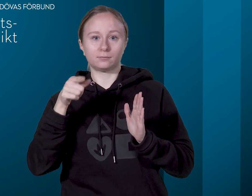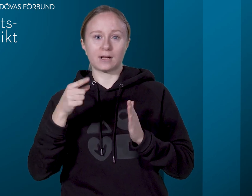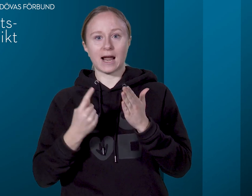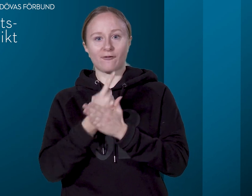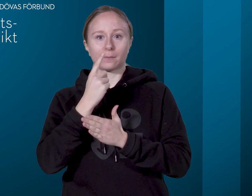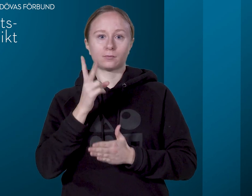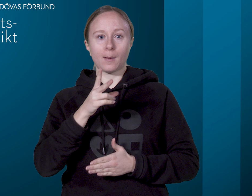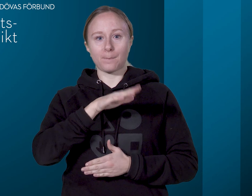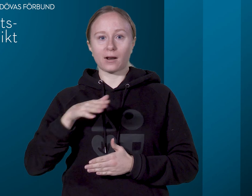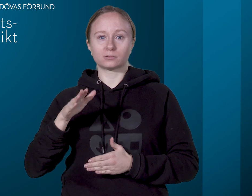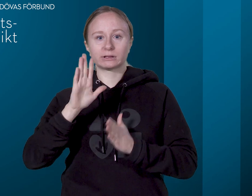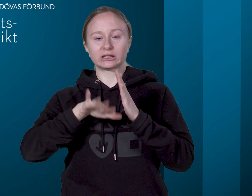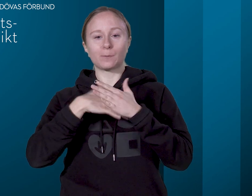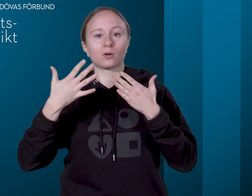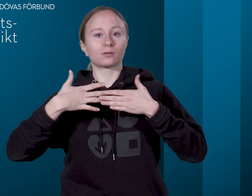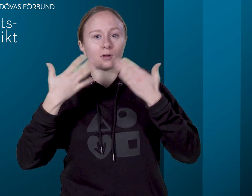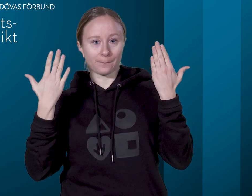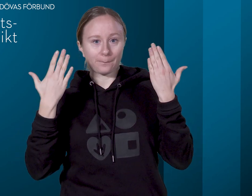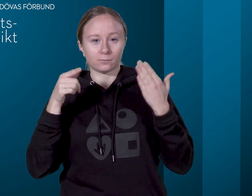med evenemanget ”Barnens teckenspråksdag”, -